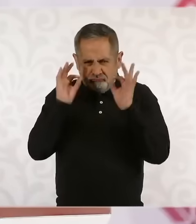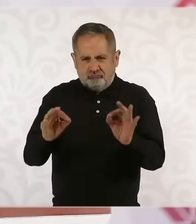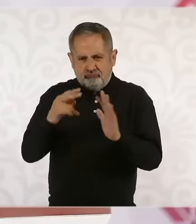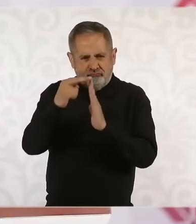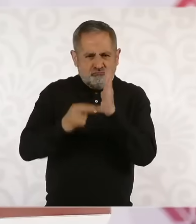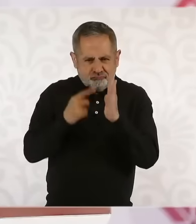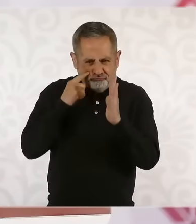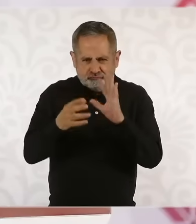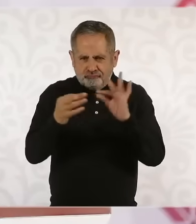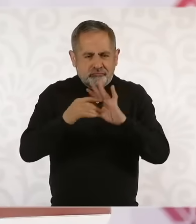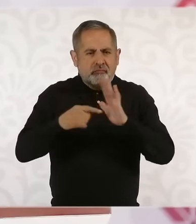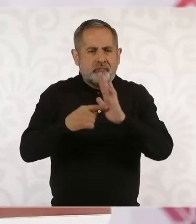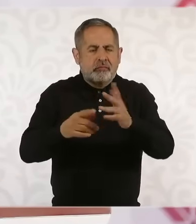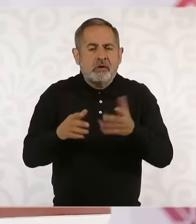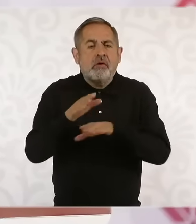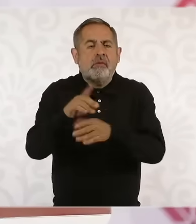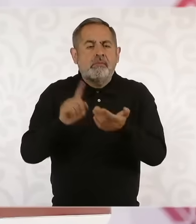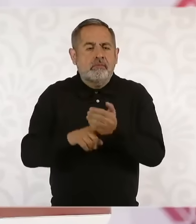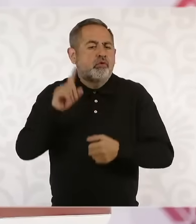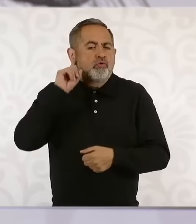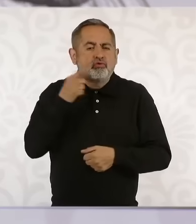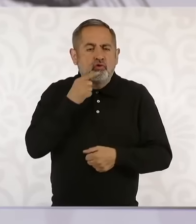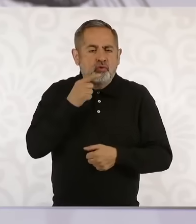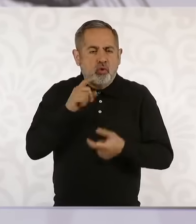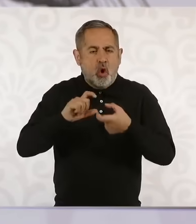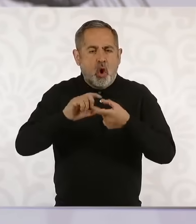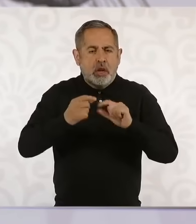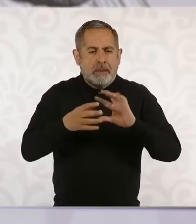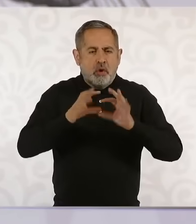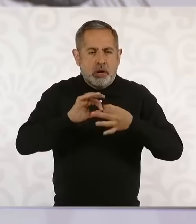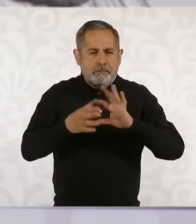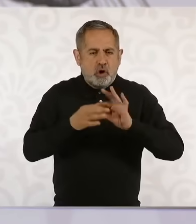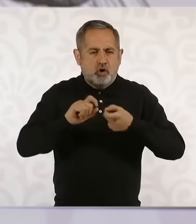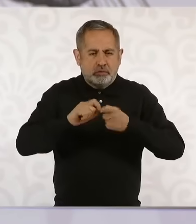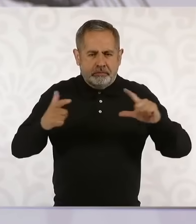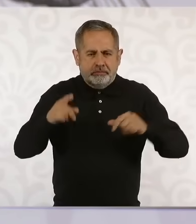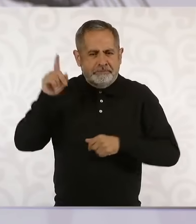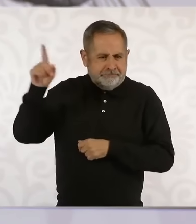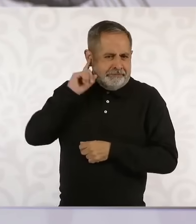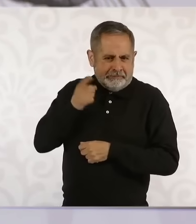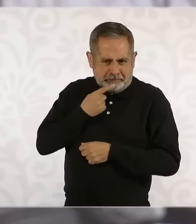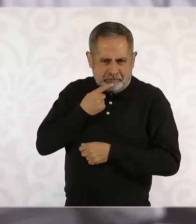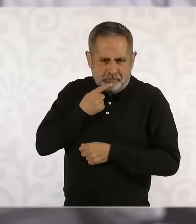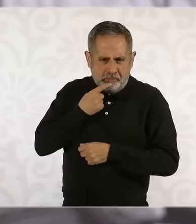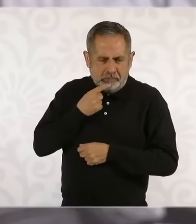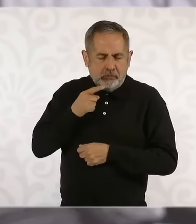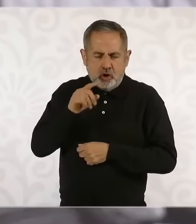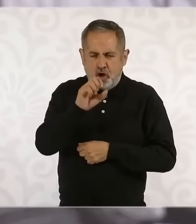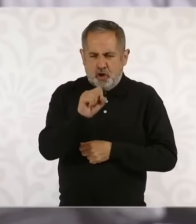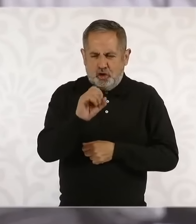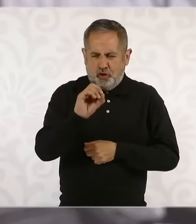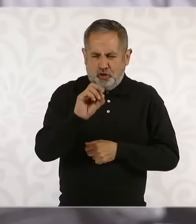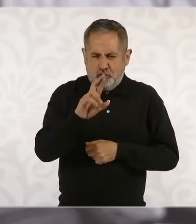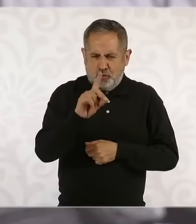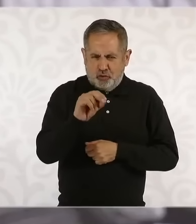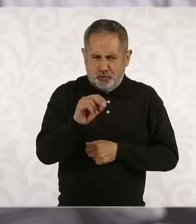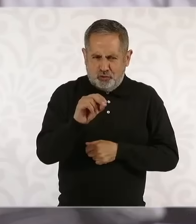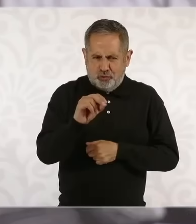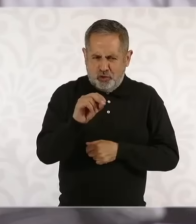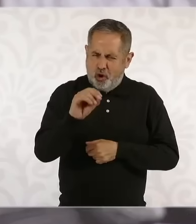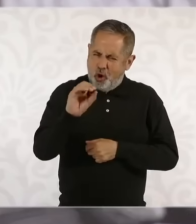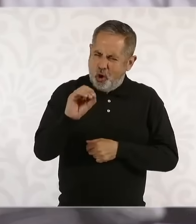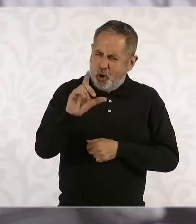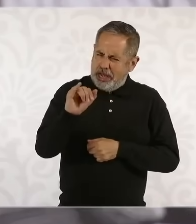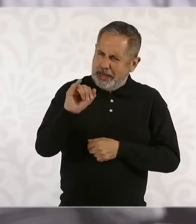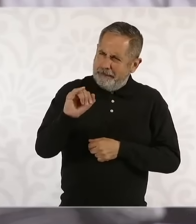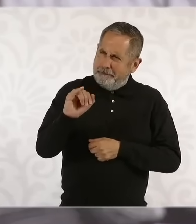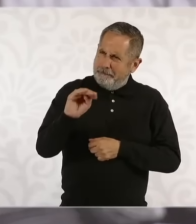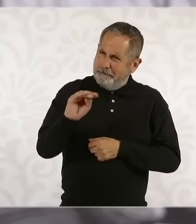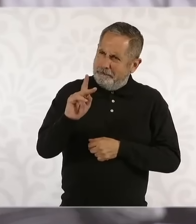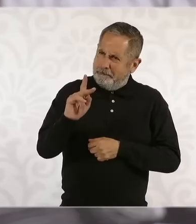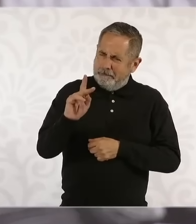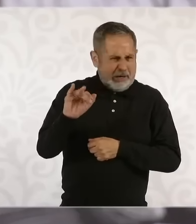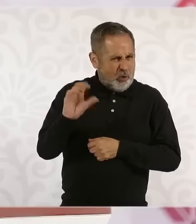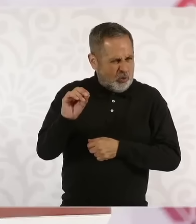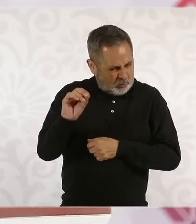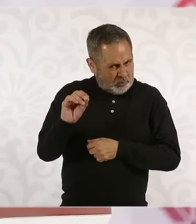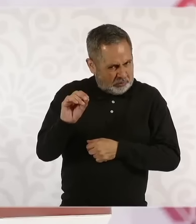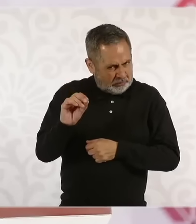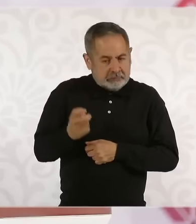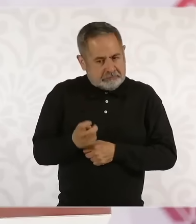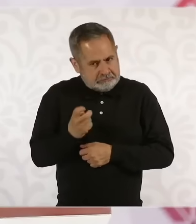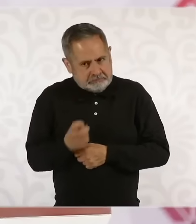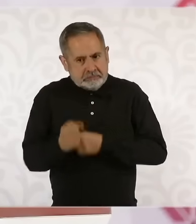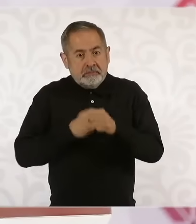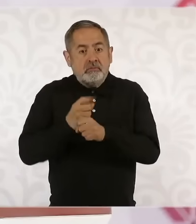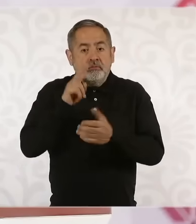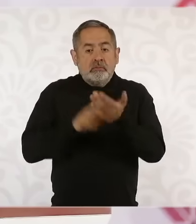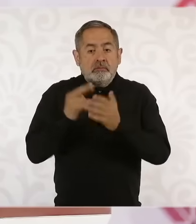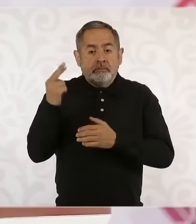eh sobre este estas olimpiadas sordo olímpico. Sordolímpico. Pues este año 2025 se cumplen 60